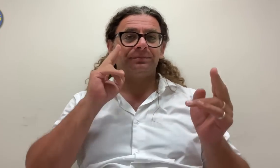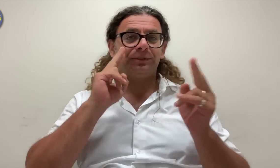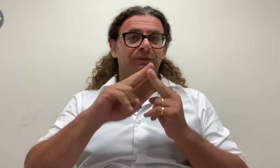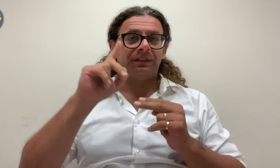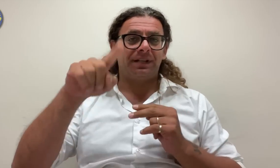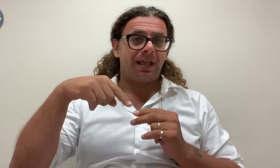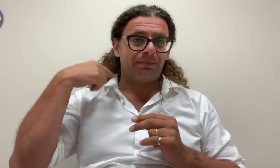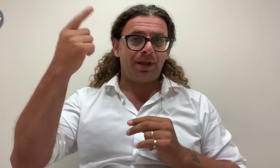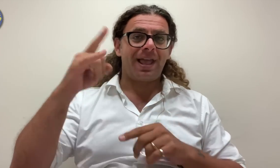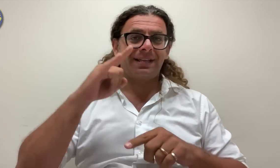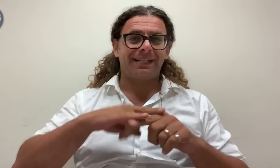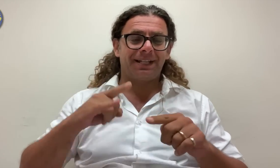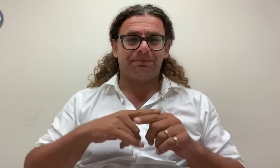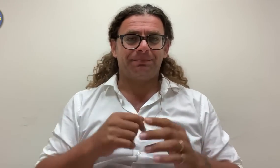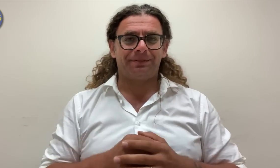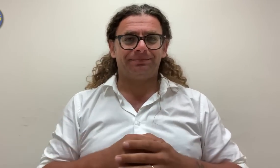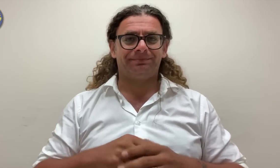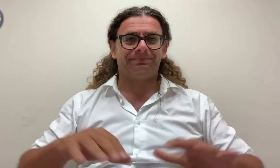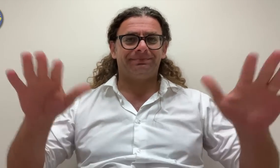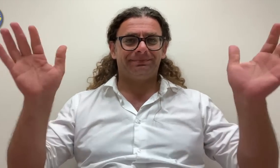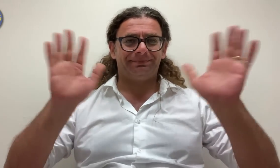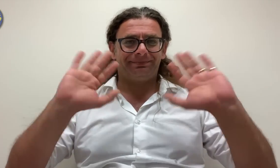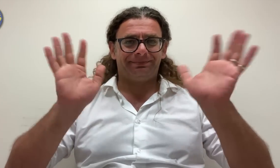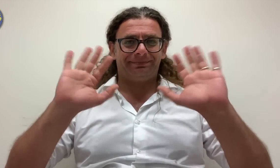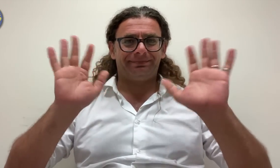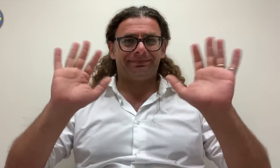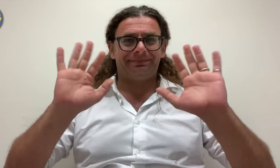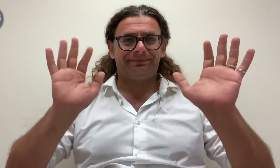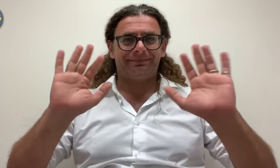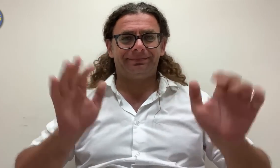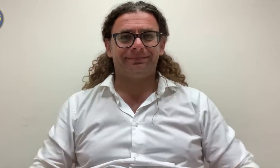Ci vediamo a settembre. Un saluto!